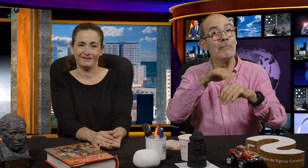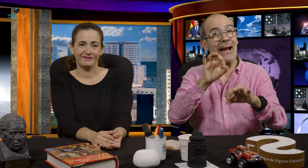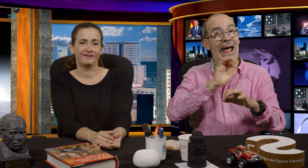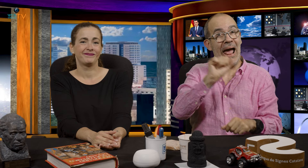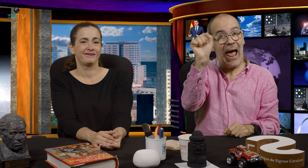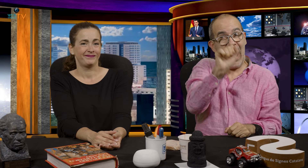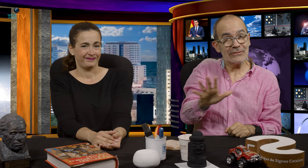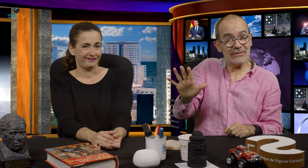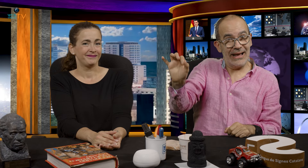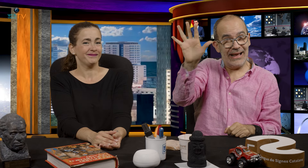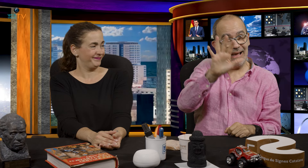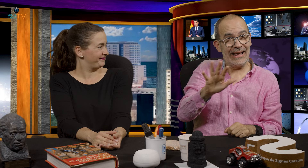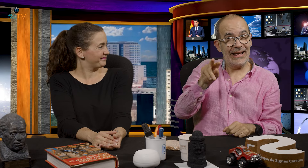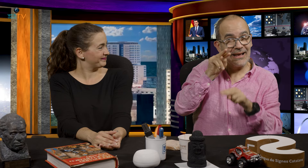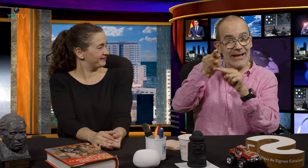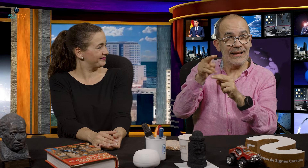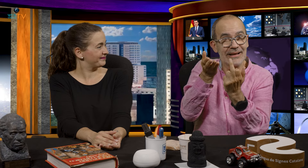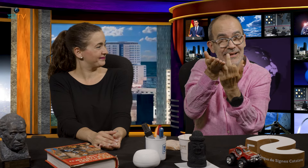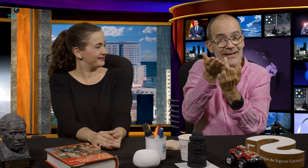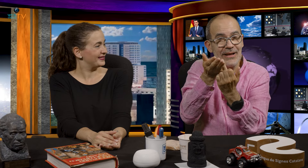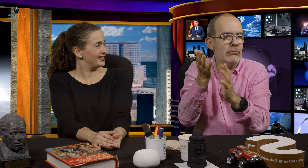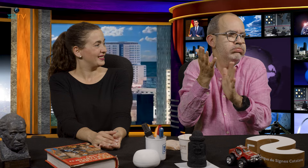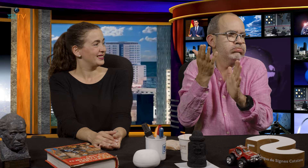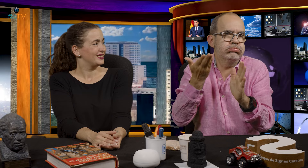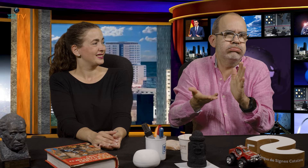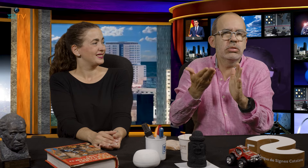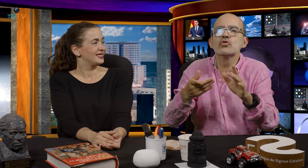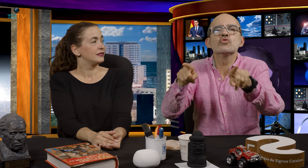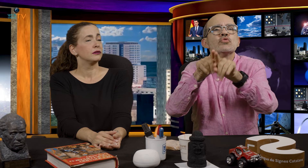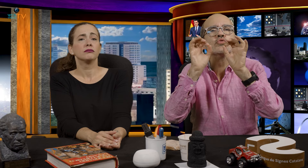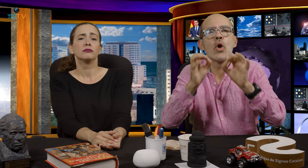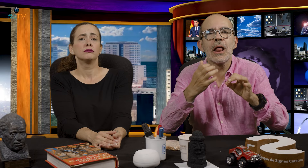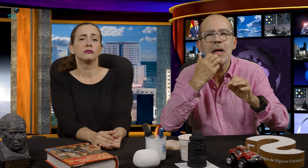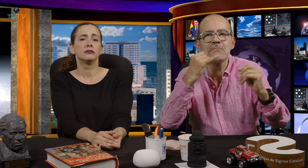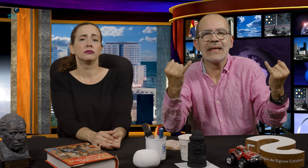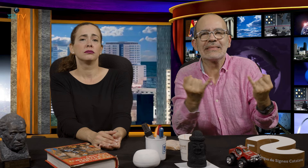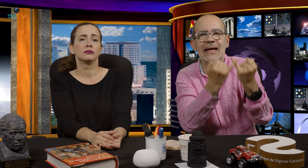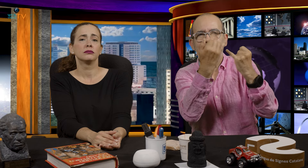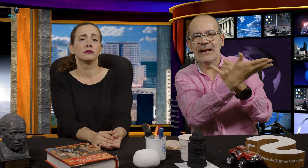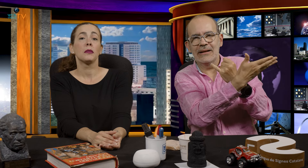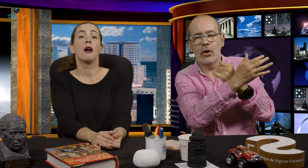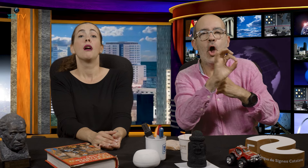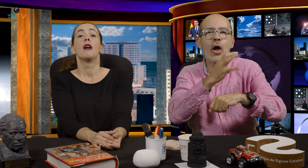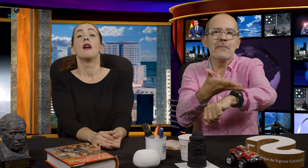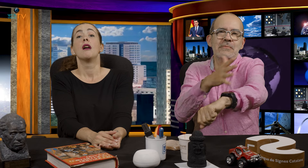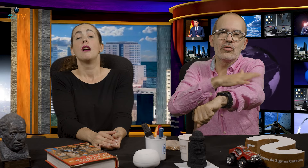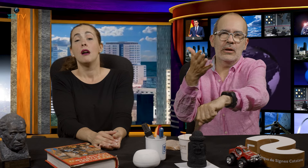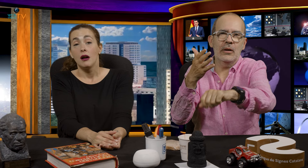Para los asiáticos, esta isla tiene una gran relevancia. Para entendernos, es como Tenerife o Palma de Mallorca.